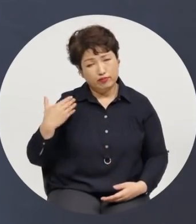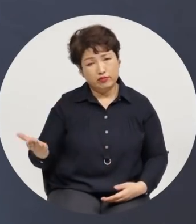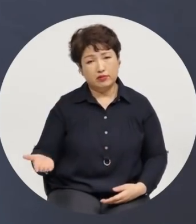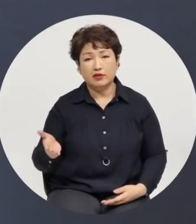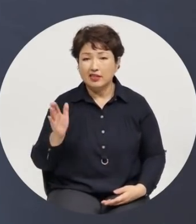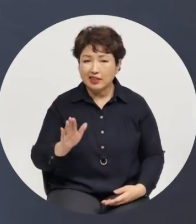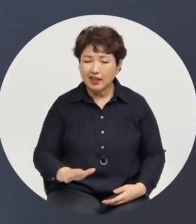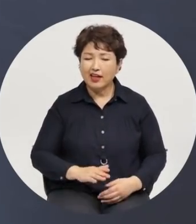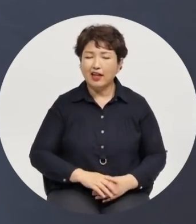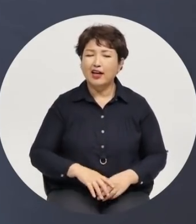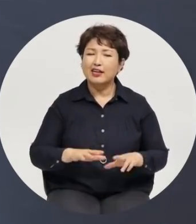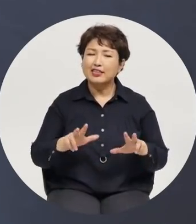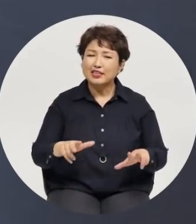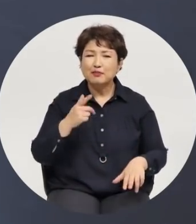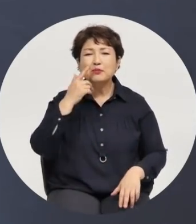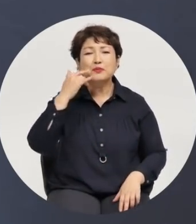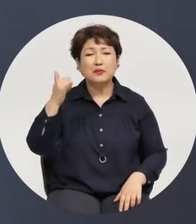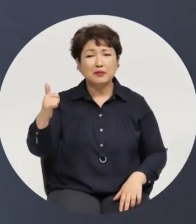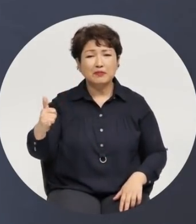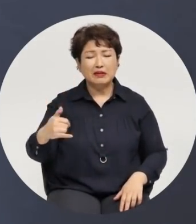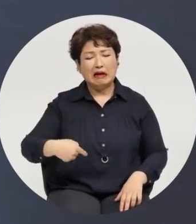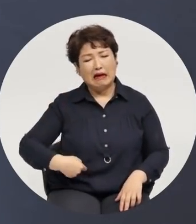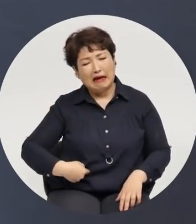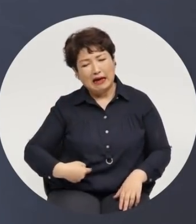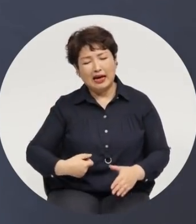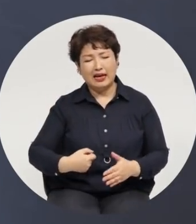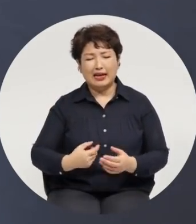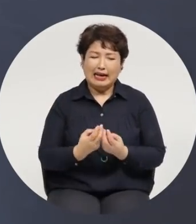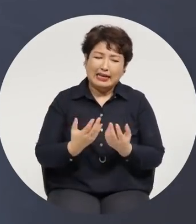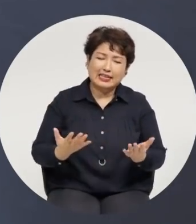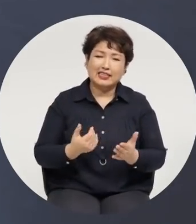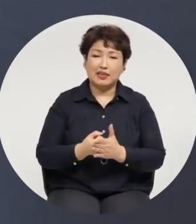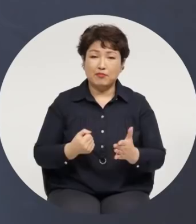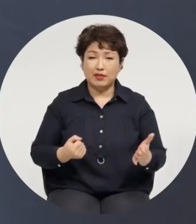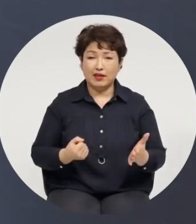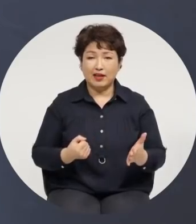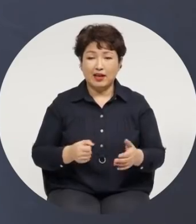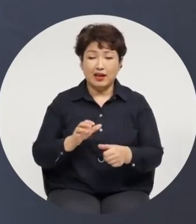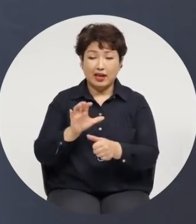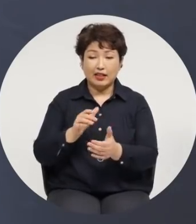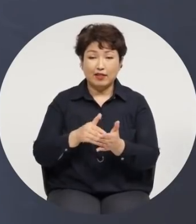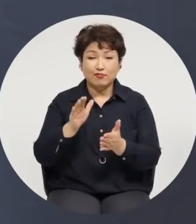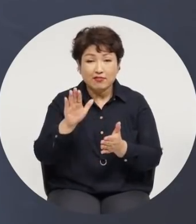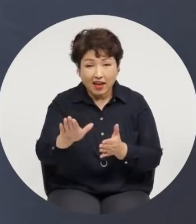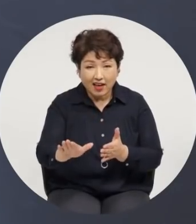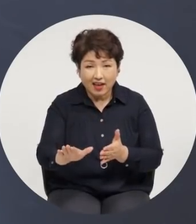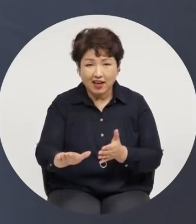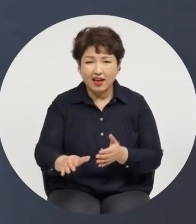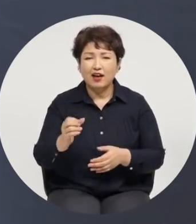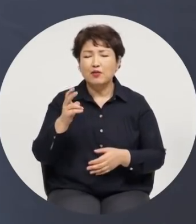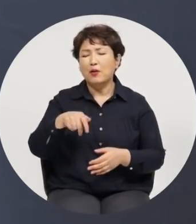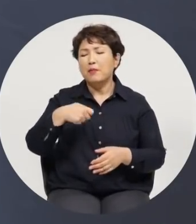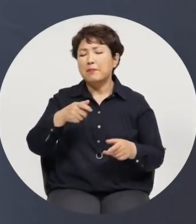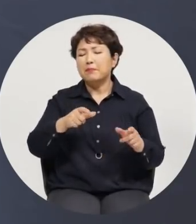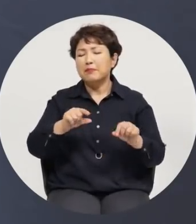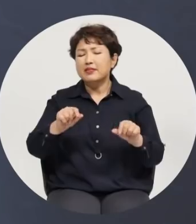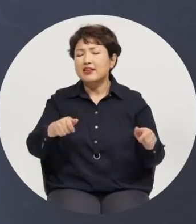그런데 우리는 마음이 아파서 그렇게 못 하죠 또 밥을 차려주고 그래서 아이 버릇도 나빠집니다